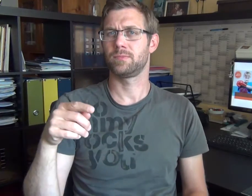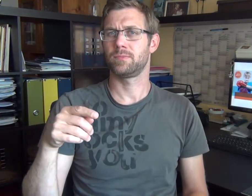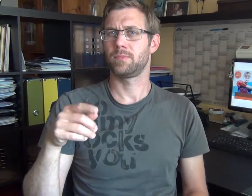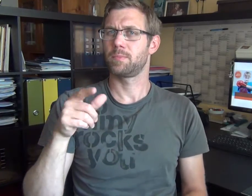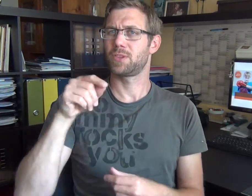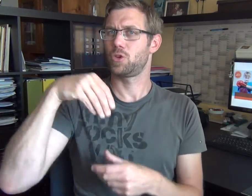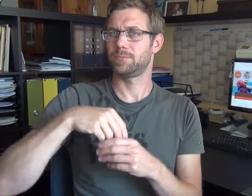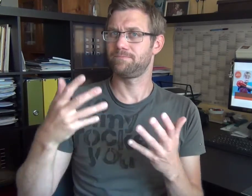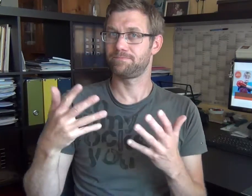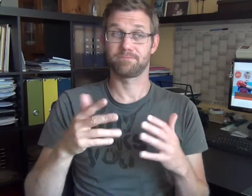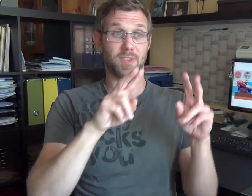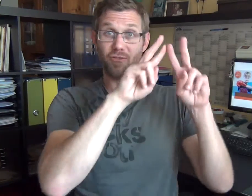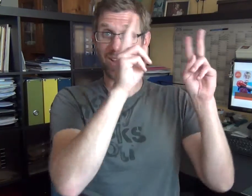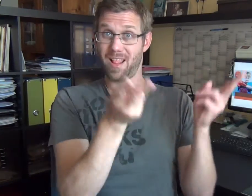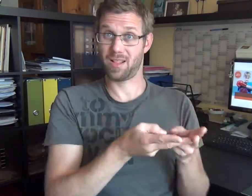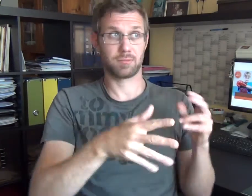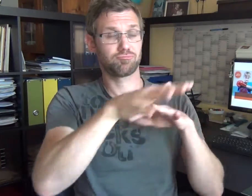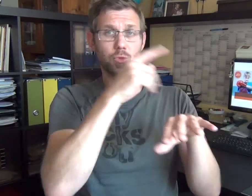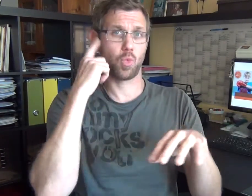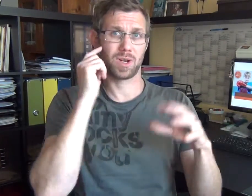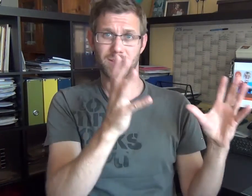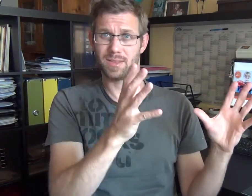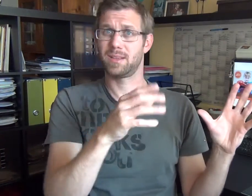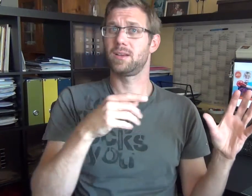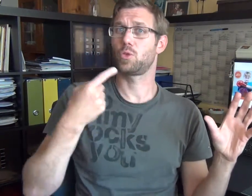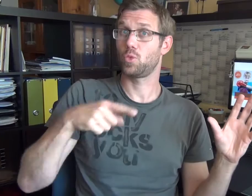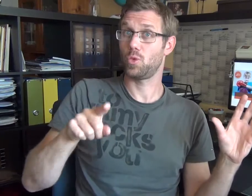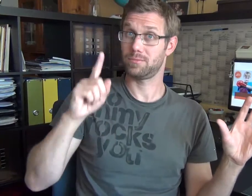Die Bedeutung dieses Wortes: Wie die hörende Welt ...